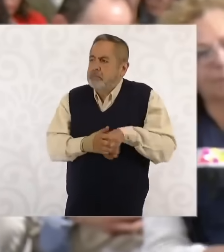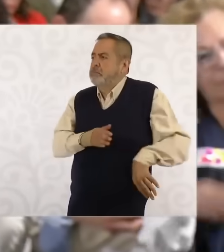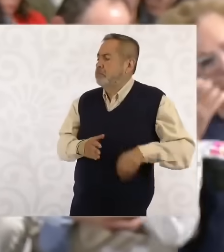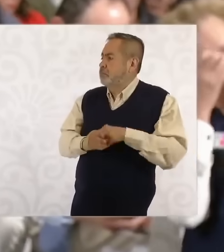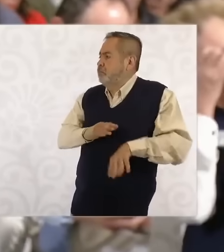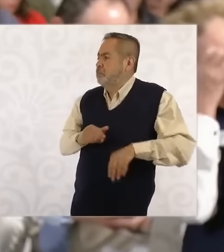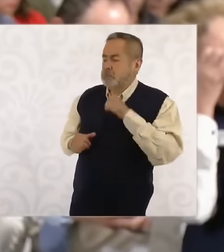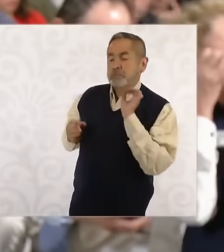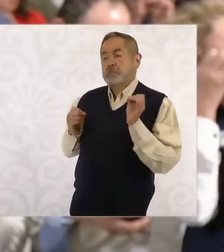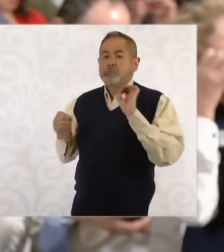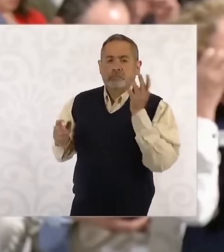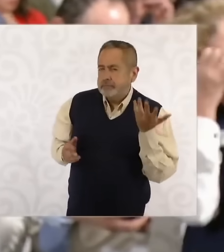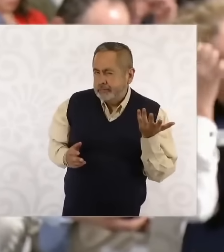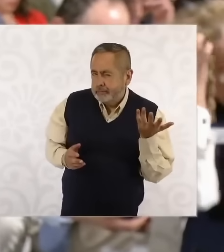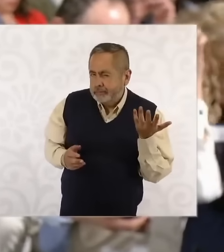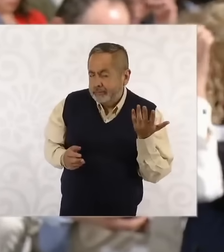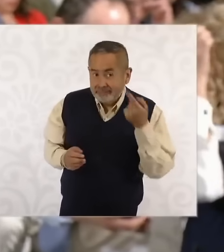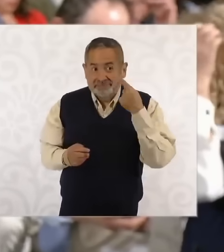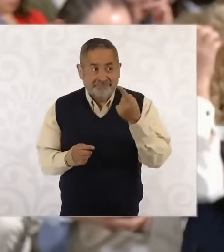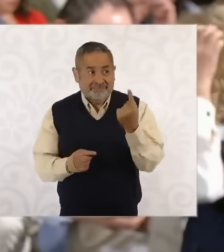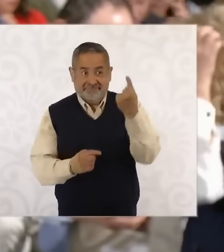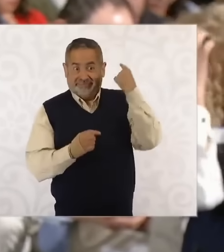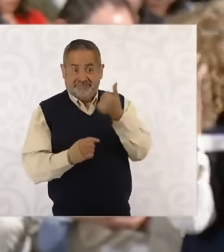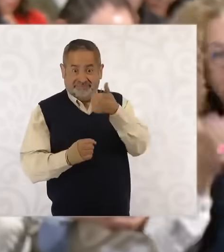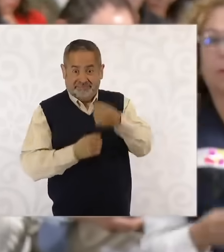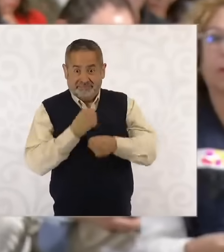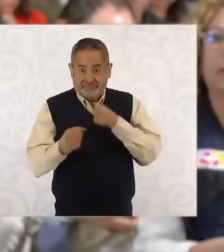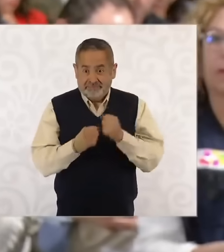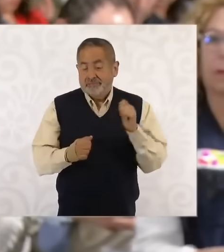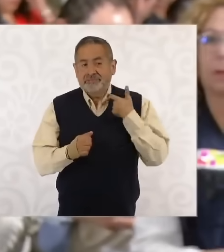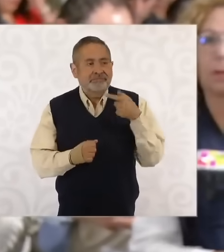Se lo pregunto porque el sexenio pasado pues incluso se denominó cártel de las medicinas